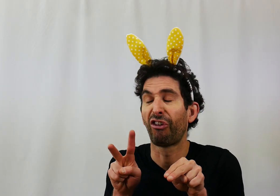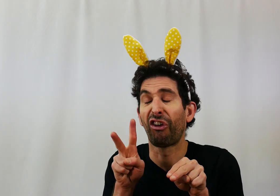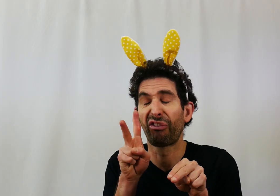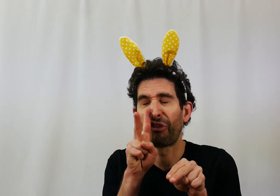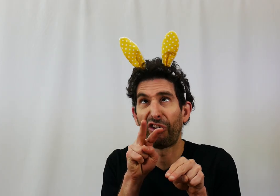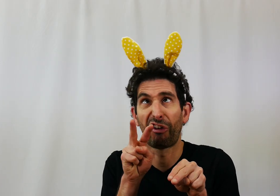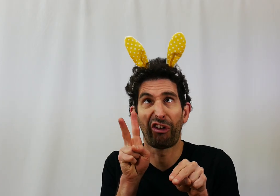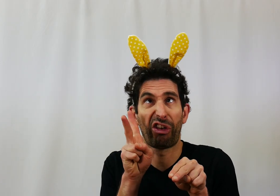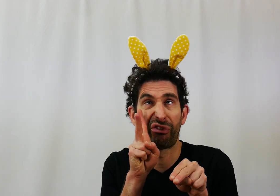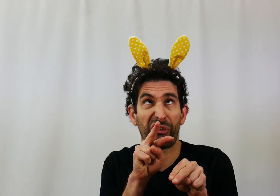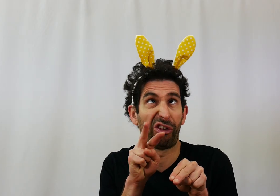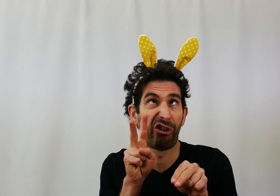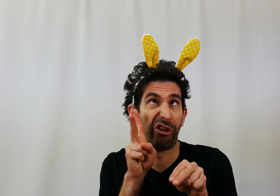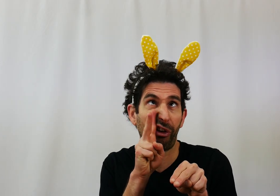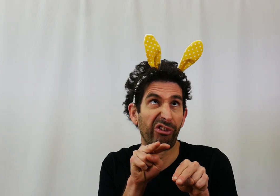Comme c'est drôle...